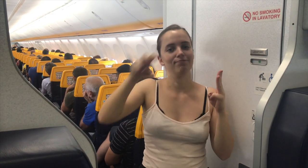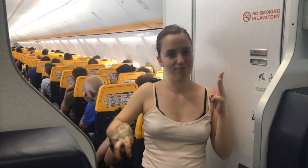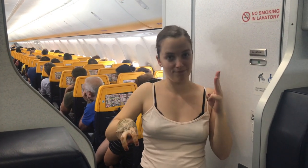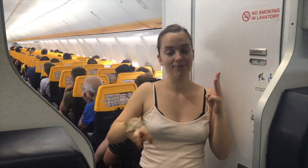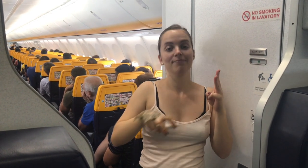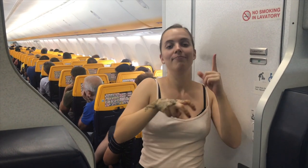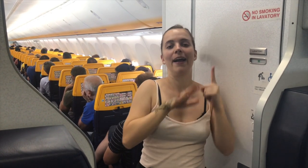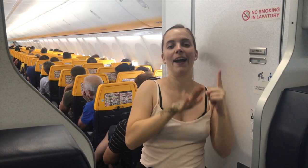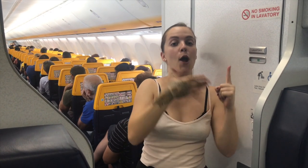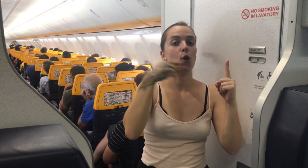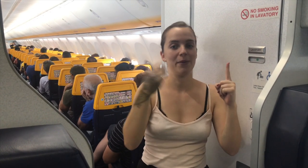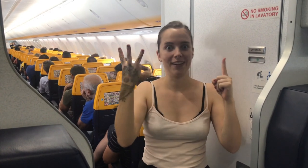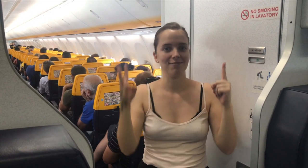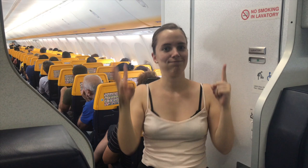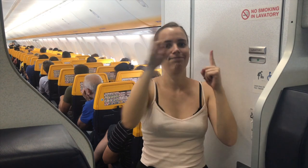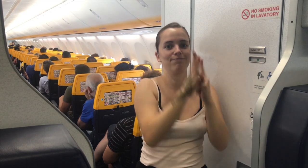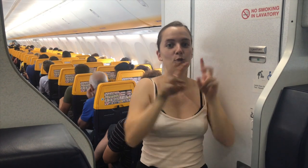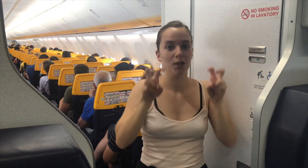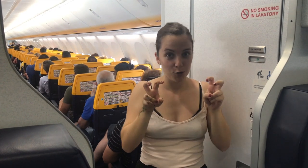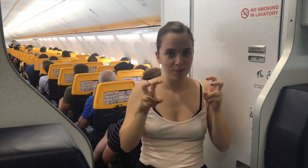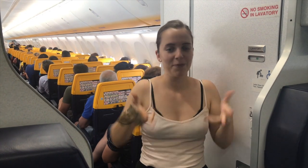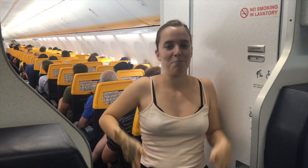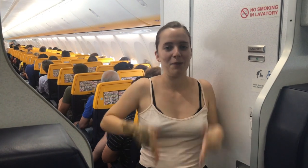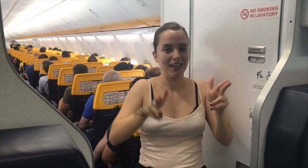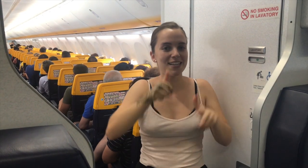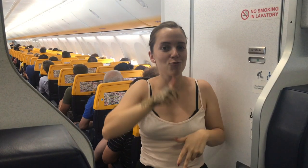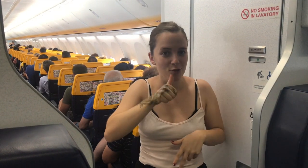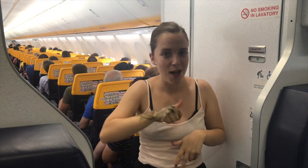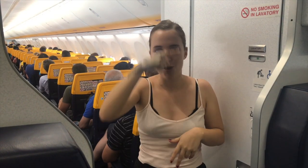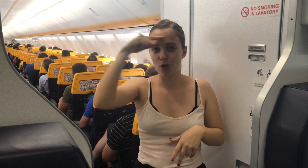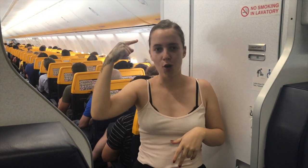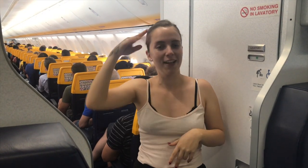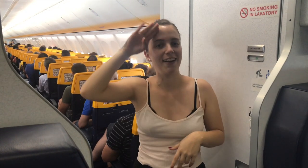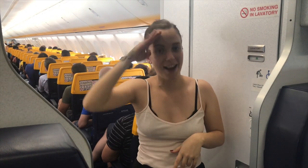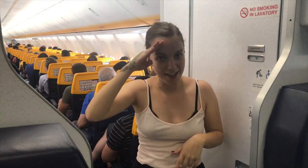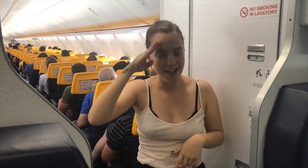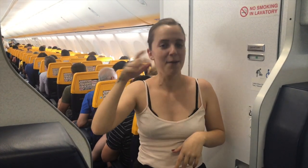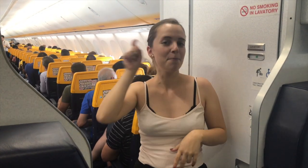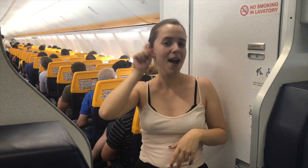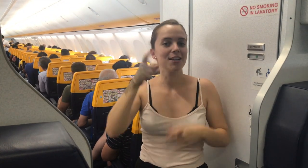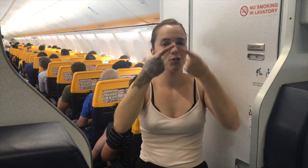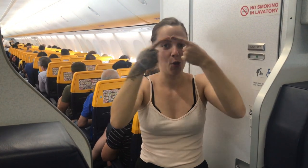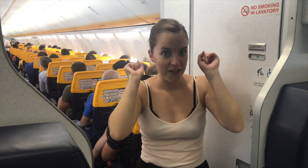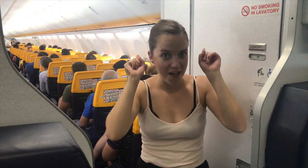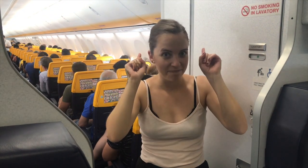los dos últimos dejan su cargo para dar paso a Merlin (Estonia), Roy (Irlanda) y Marcus (Eslovaquia).